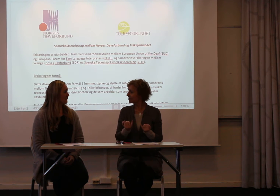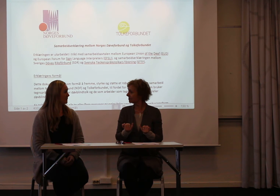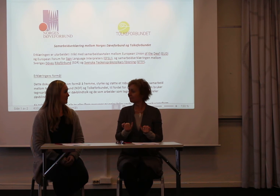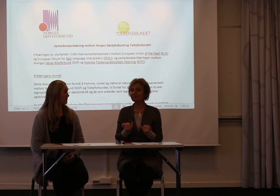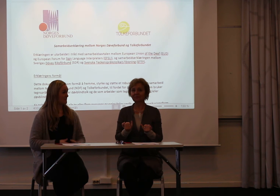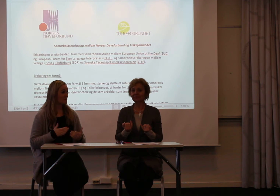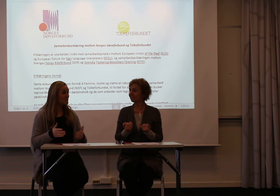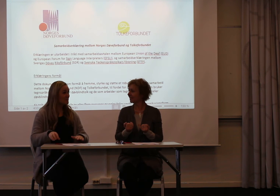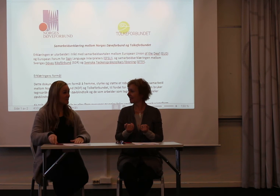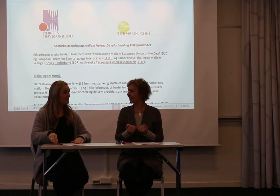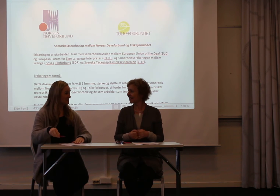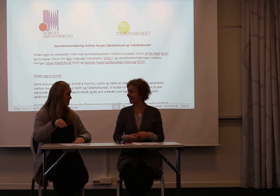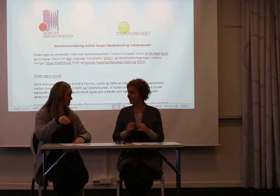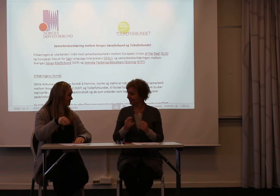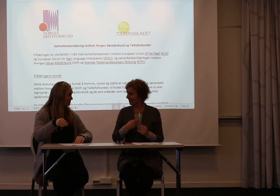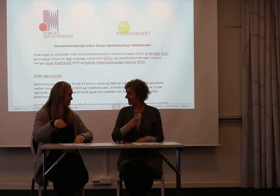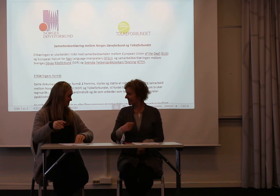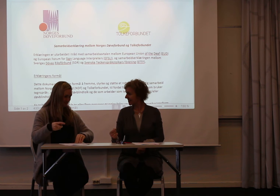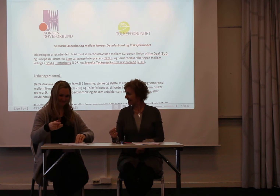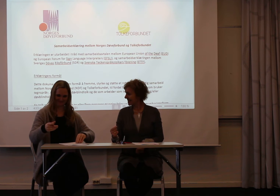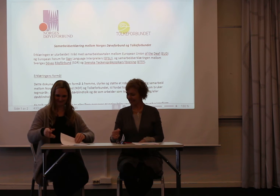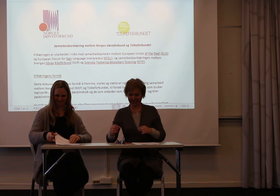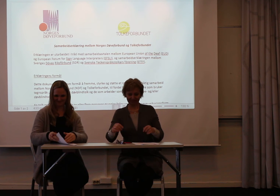Skal vi signere? - Ja.